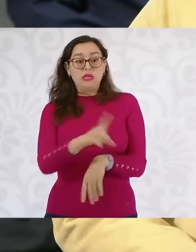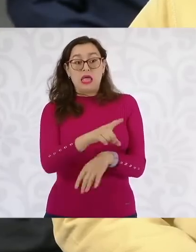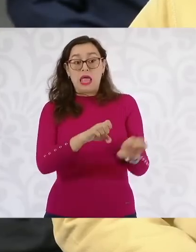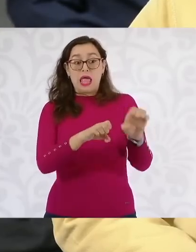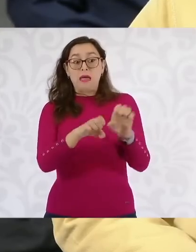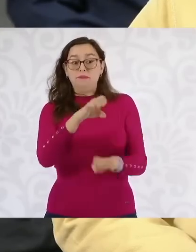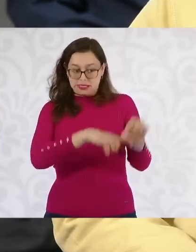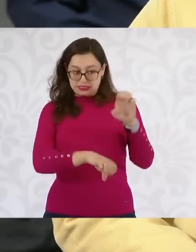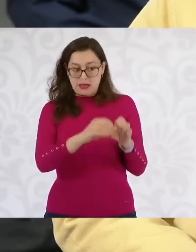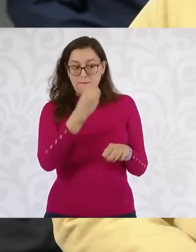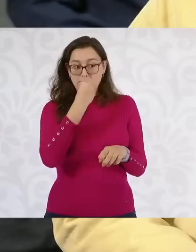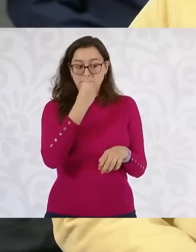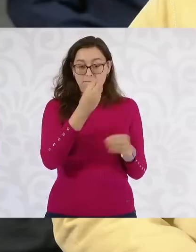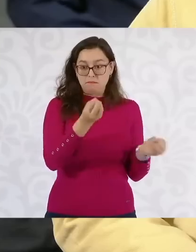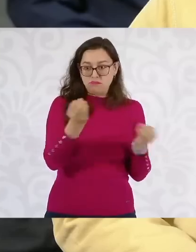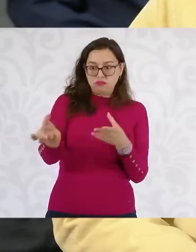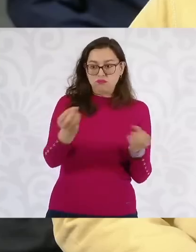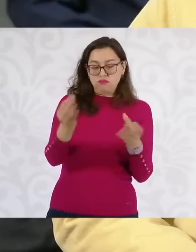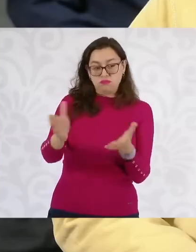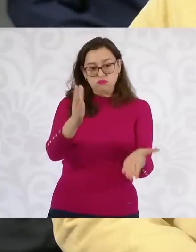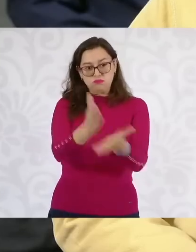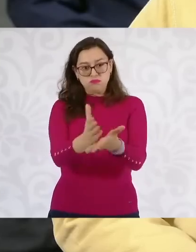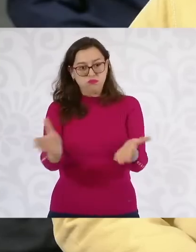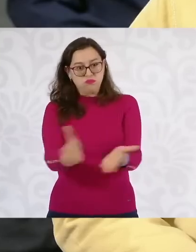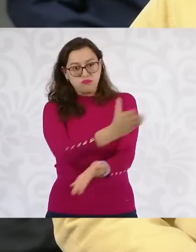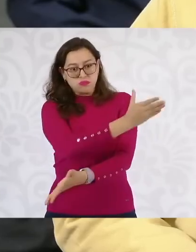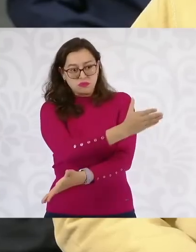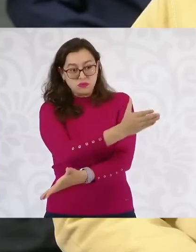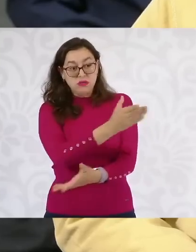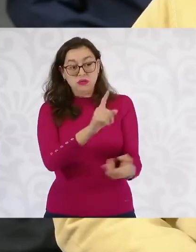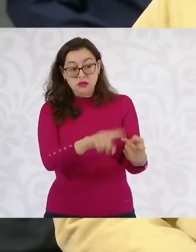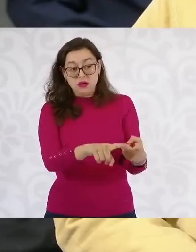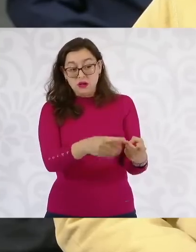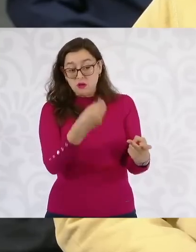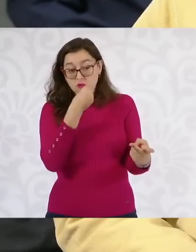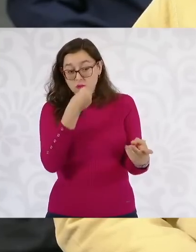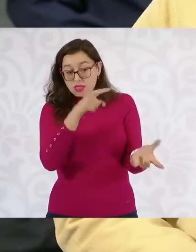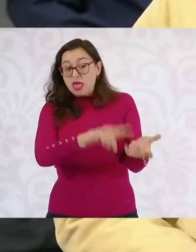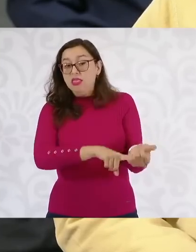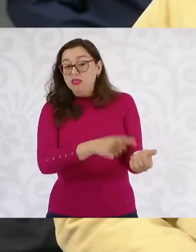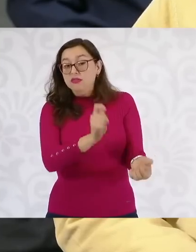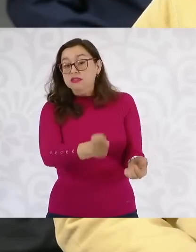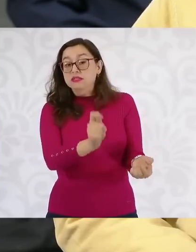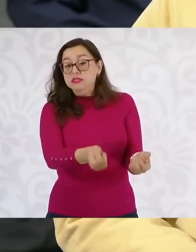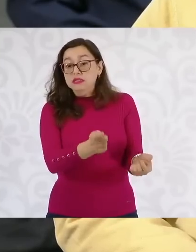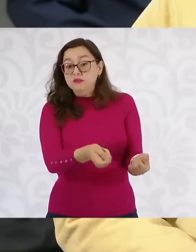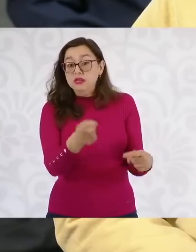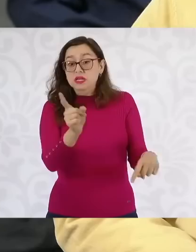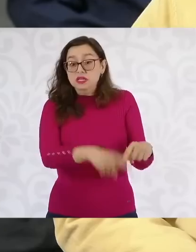además había mencionado algo sobre un alimento que igual se había quitado si nos podría dar